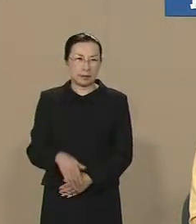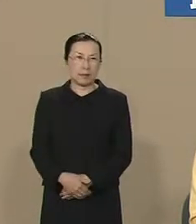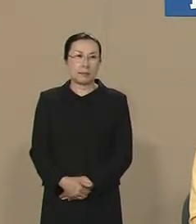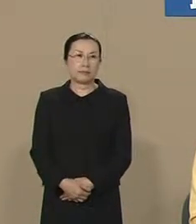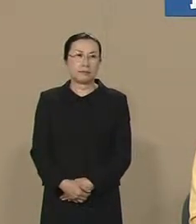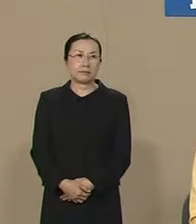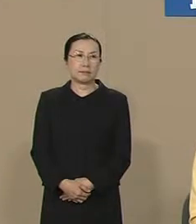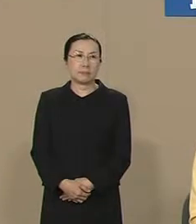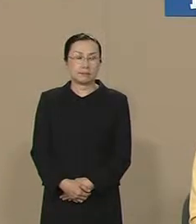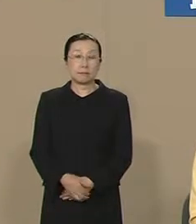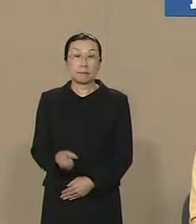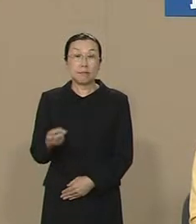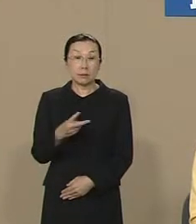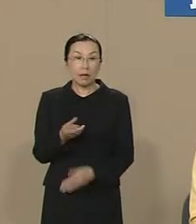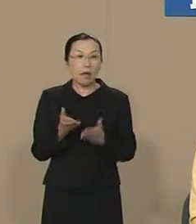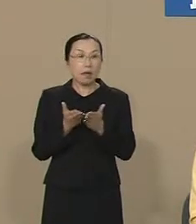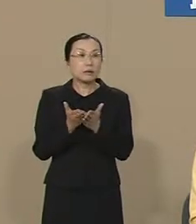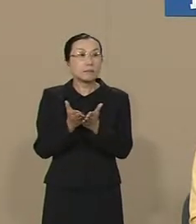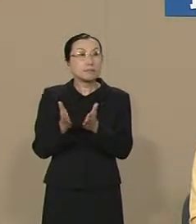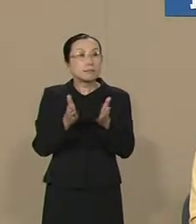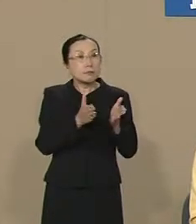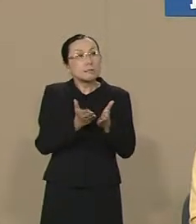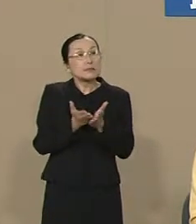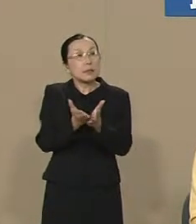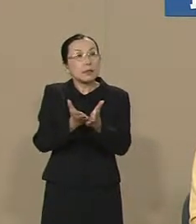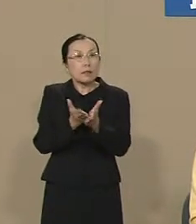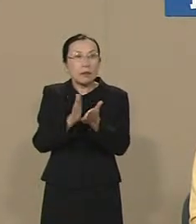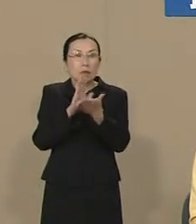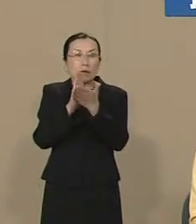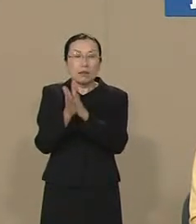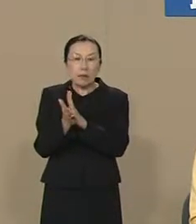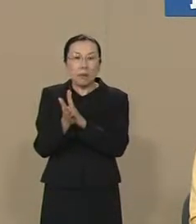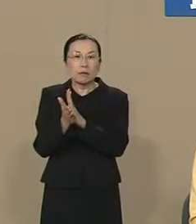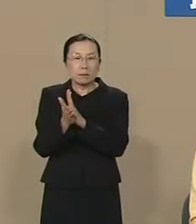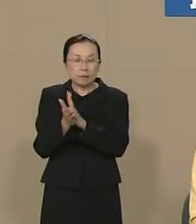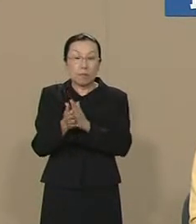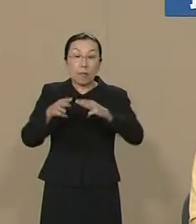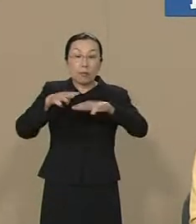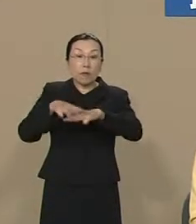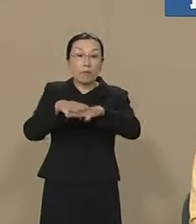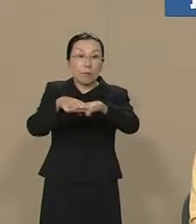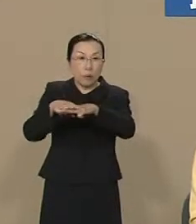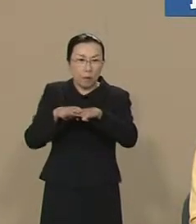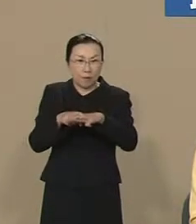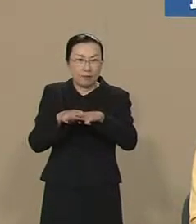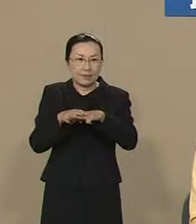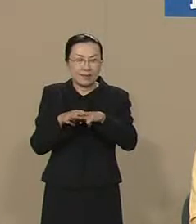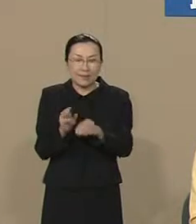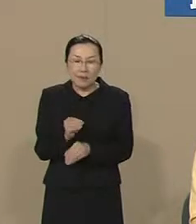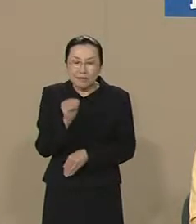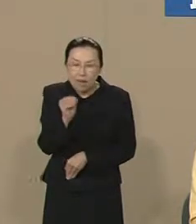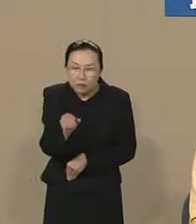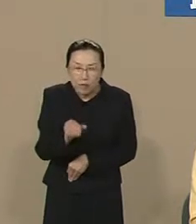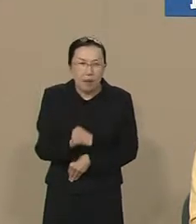また､新潟県の田んぼで 田植えをしました｡